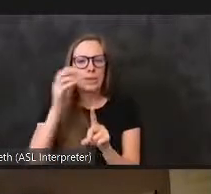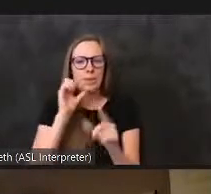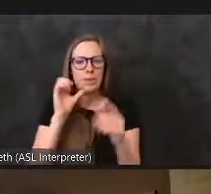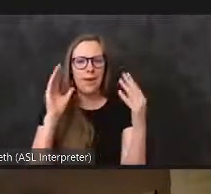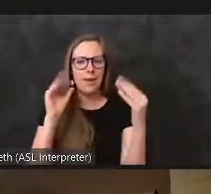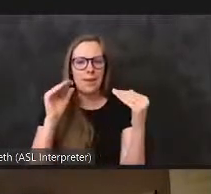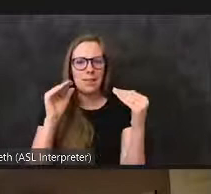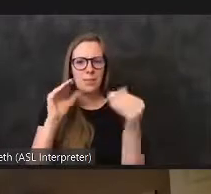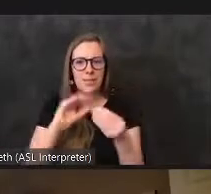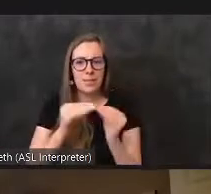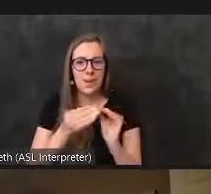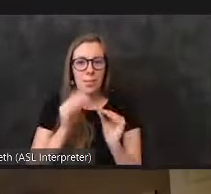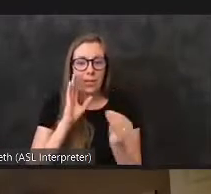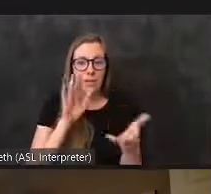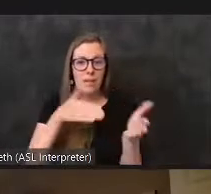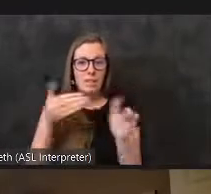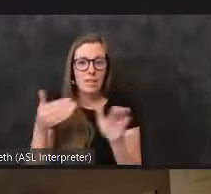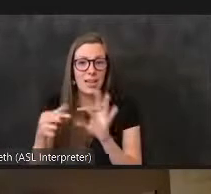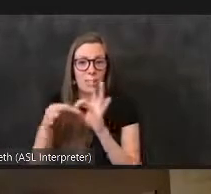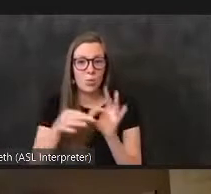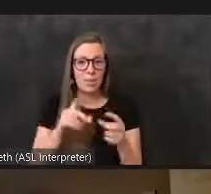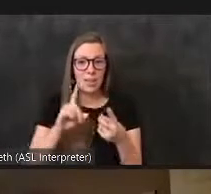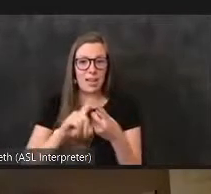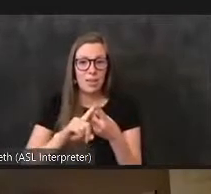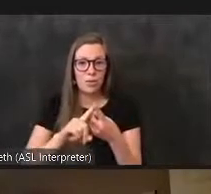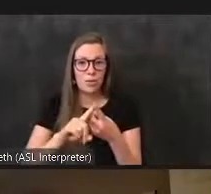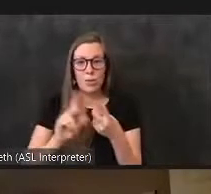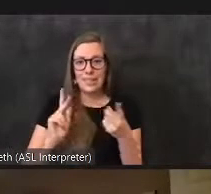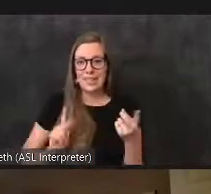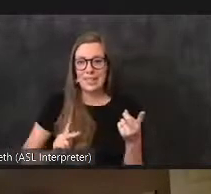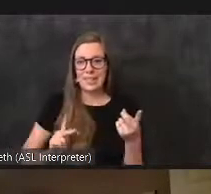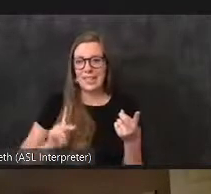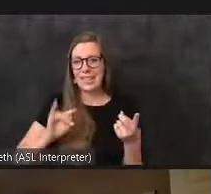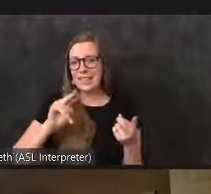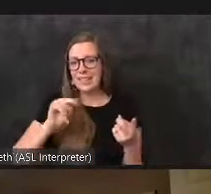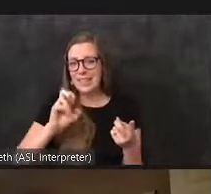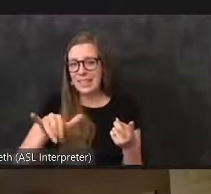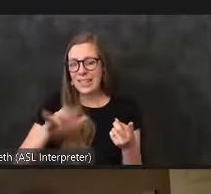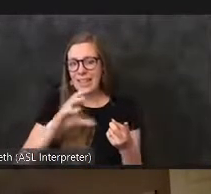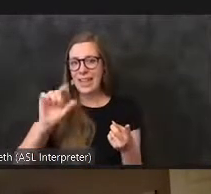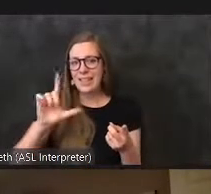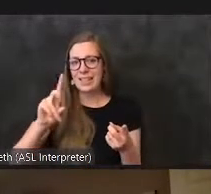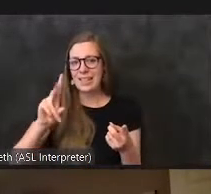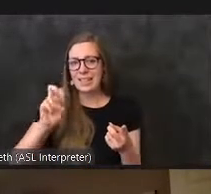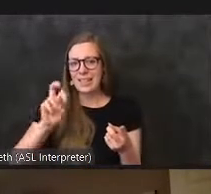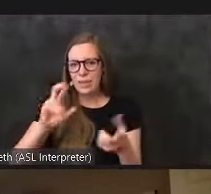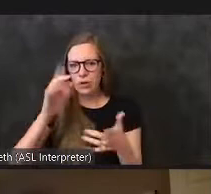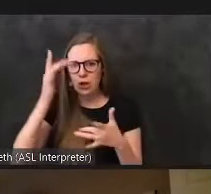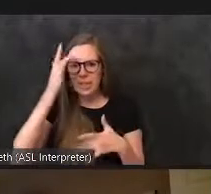que número inesperado de fatalidades con respecto a fallas de riñones o del hígado.